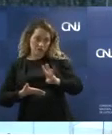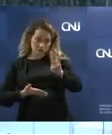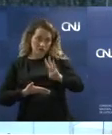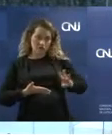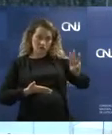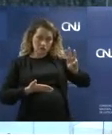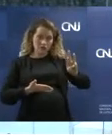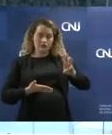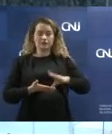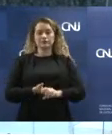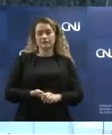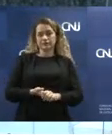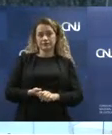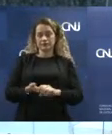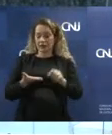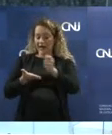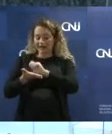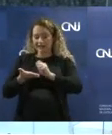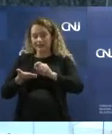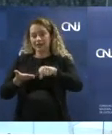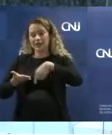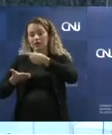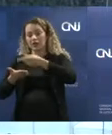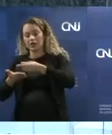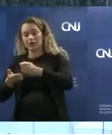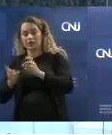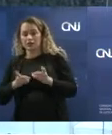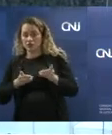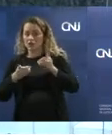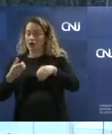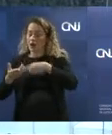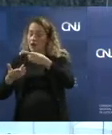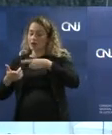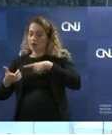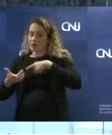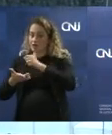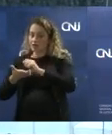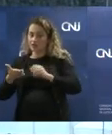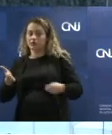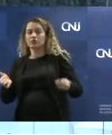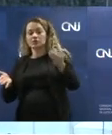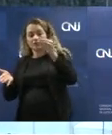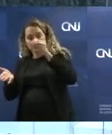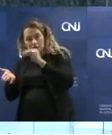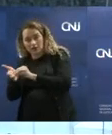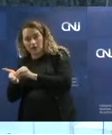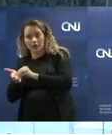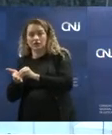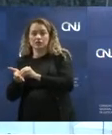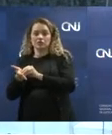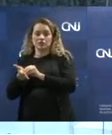Assiná lo eletronicamente e ter a sua assinatura eletrônica reconhecida pelo tabelião de notas.